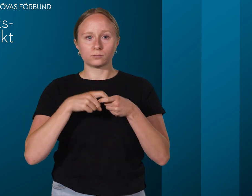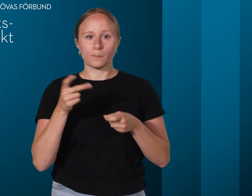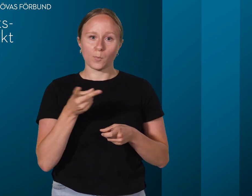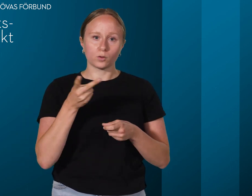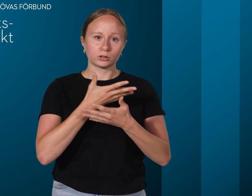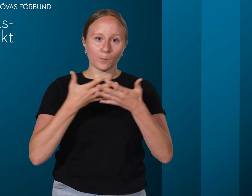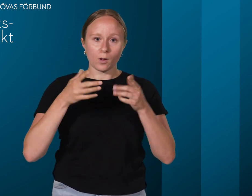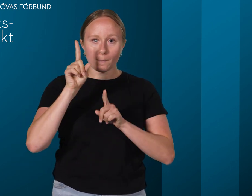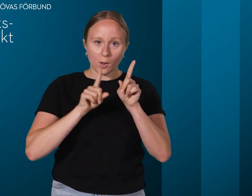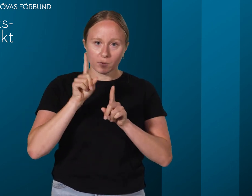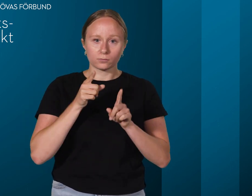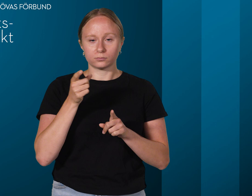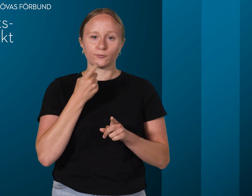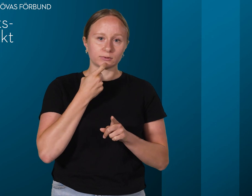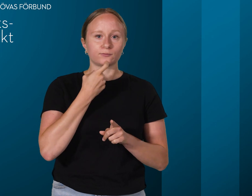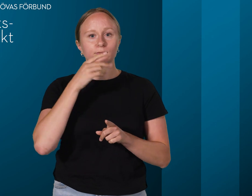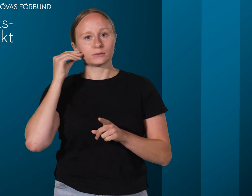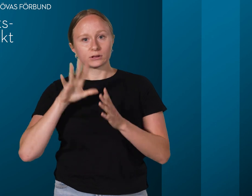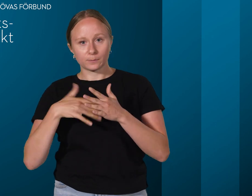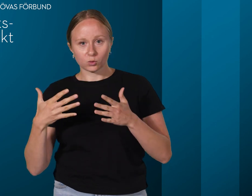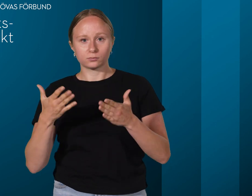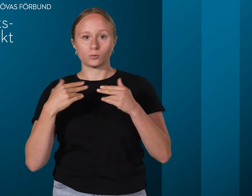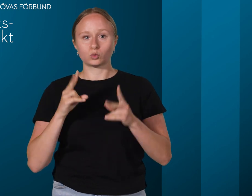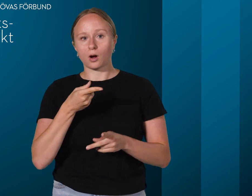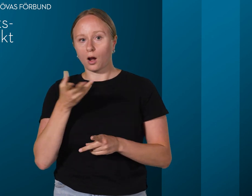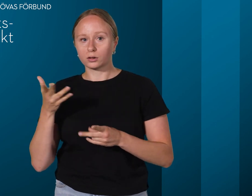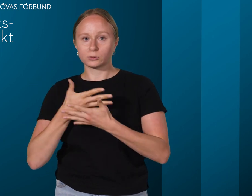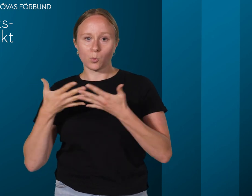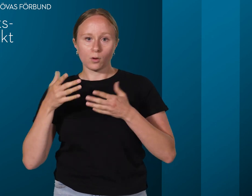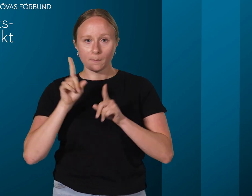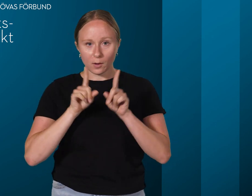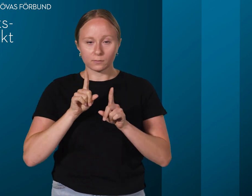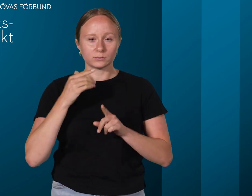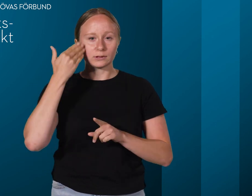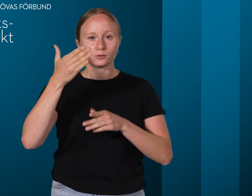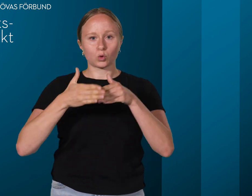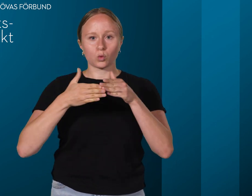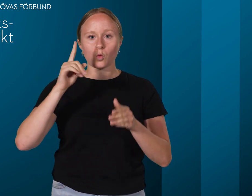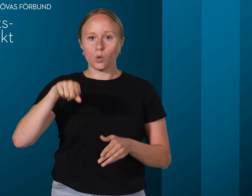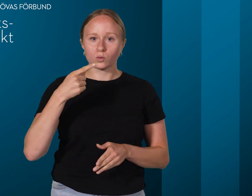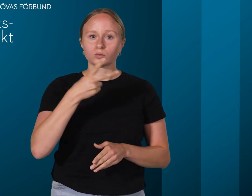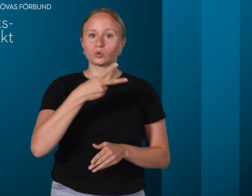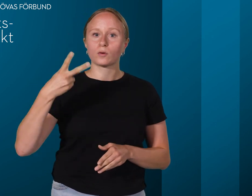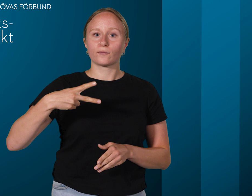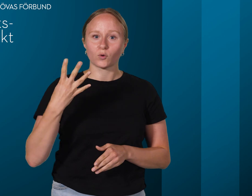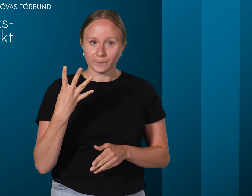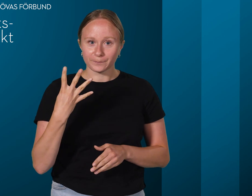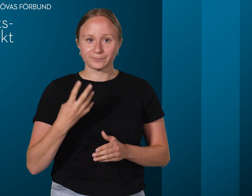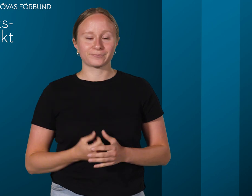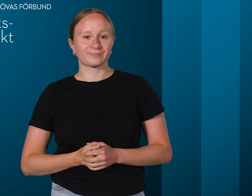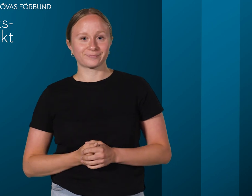om både teckenspråksbarometern och de andra språkbarometrarna i slutet av 2024.